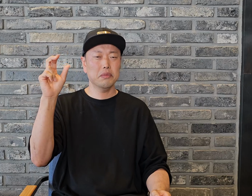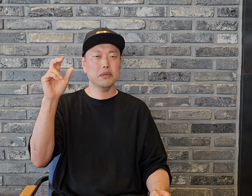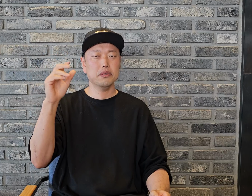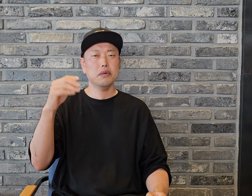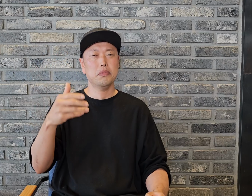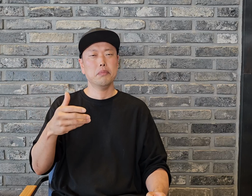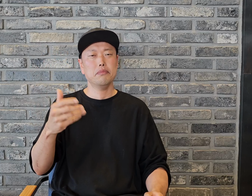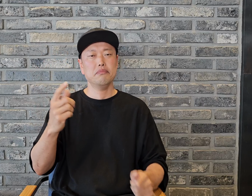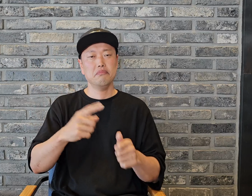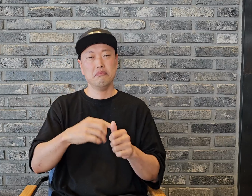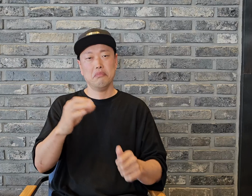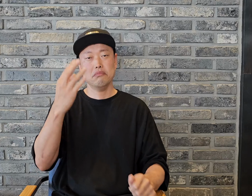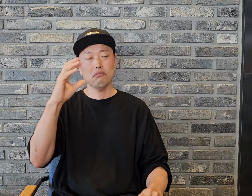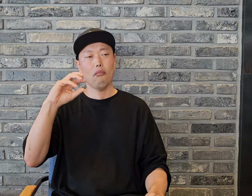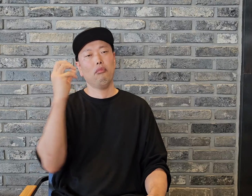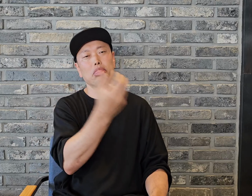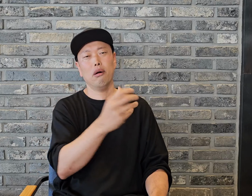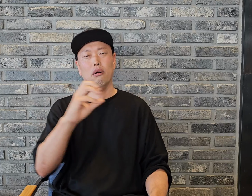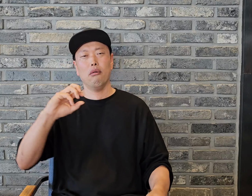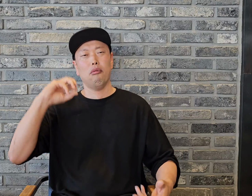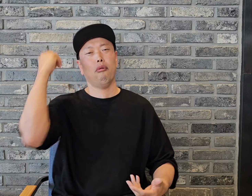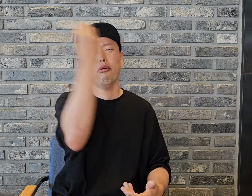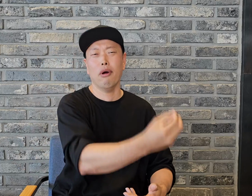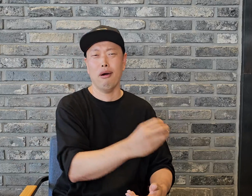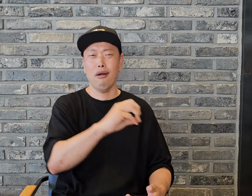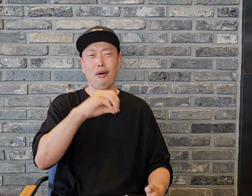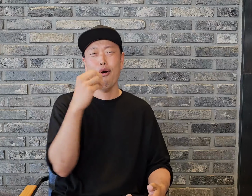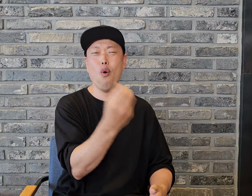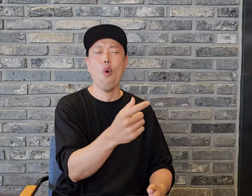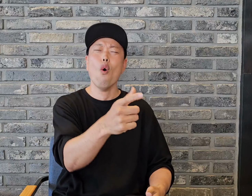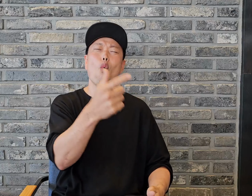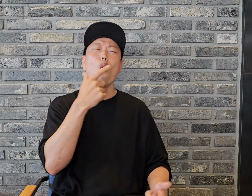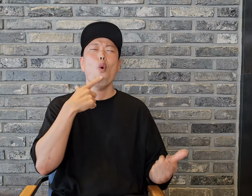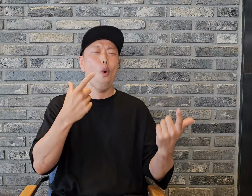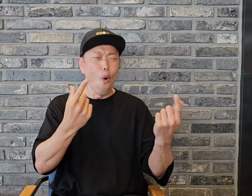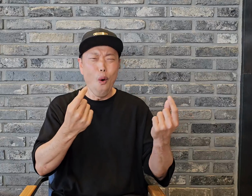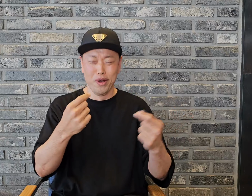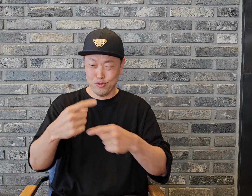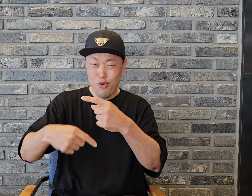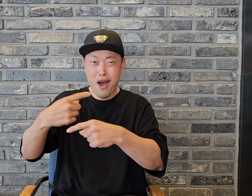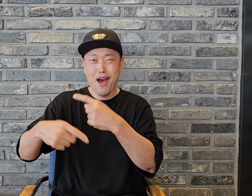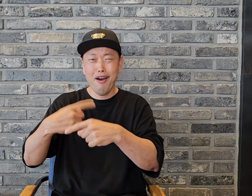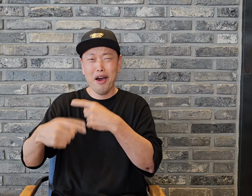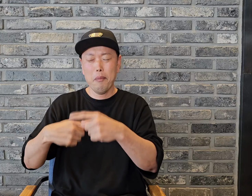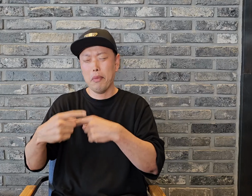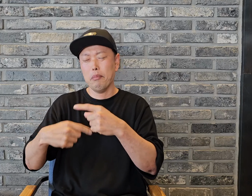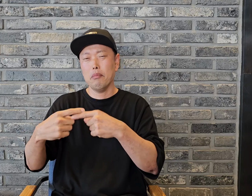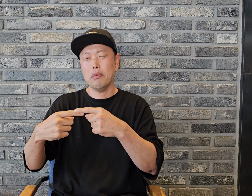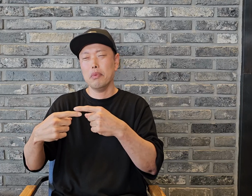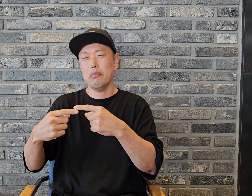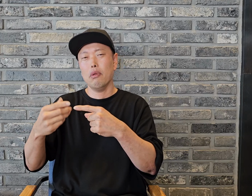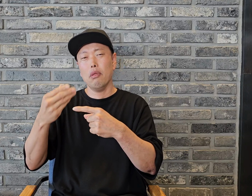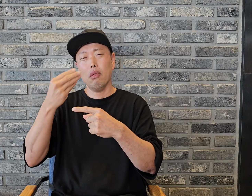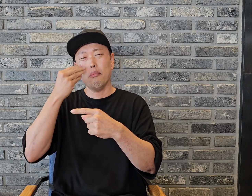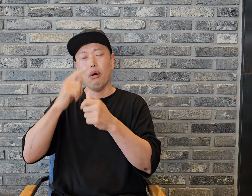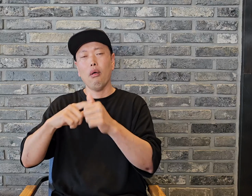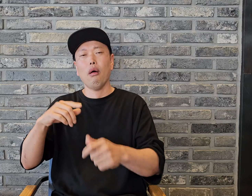So wie man ständig Fastballs wirft und sie im Laufe der Zeit nach und nach in verschiedene Posen wirft, gilt das Gleiche auch für die Gebärdensprache. Wenn Sie den Umgang mit der Gebärdensprache mehr üben und sich daran gewöhnen,